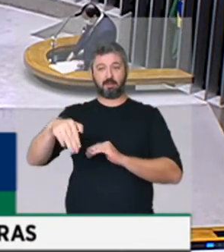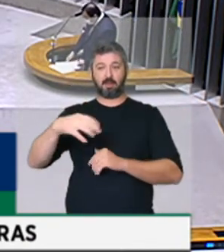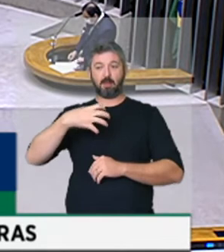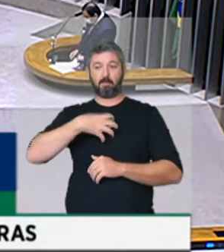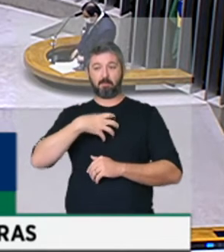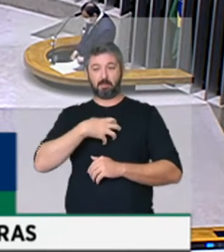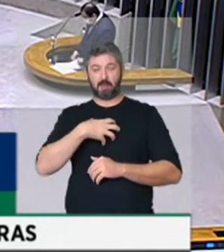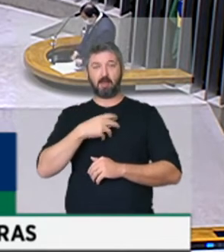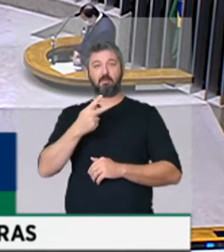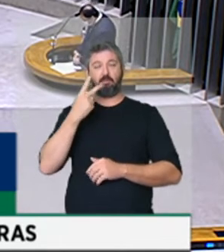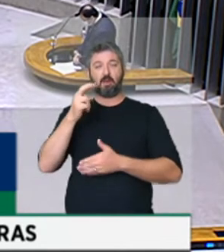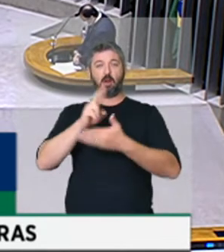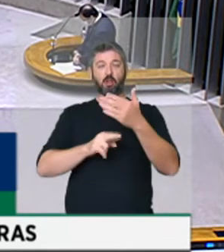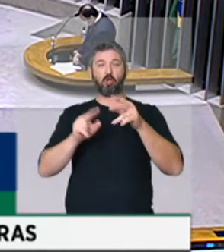DEMOCRATAS DA BAHIA JÁ ESTÁ NA TRIBUNA E VAI APRESENTAR